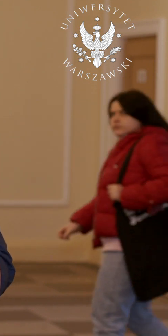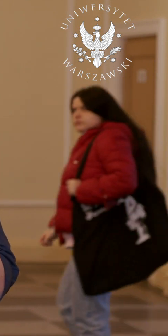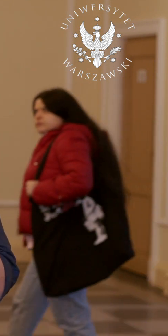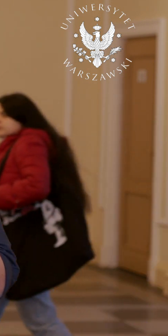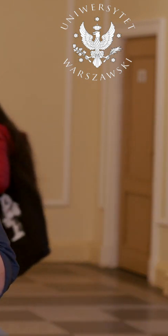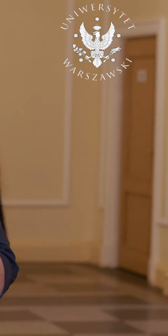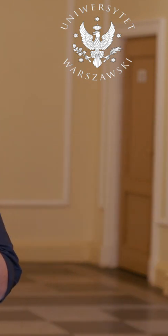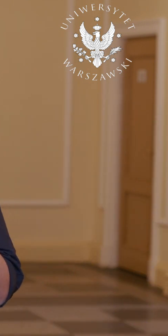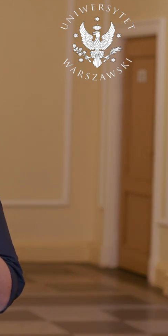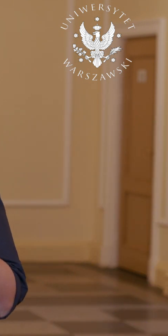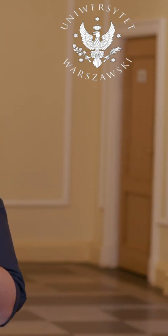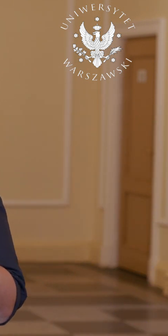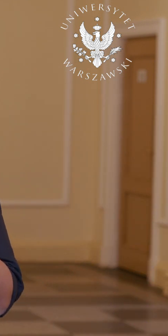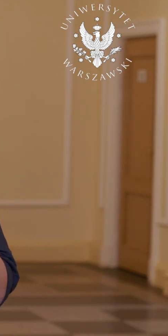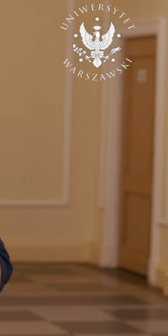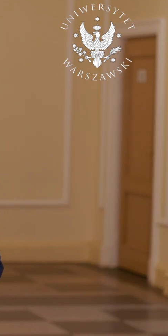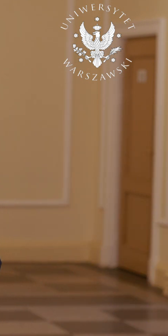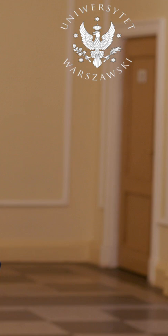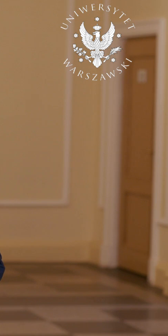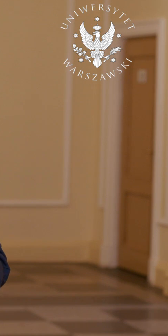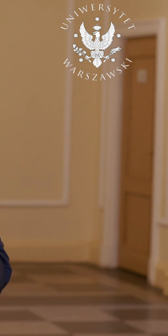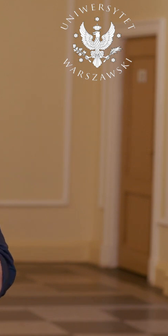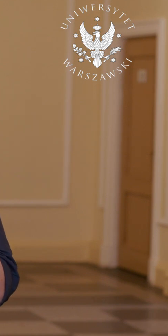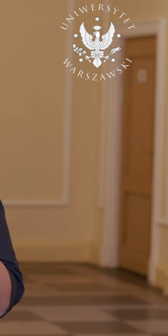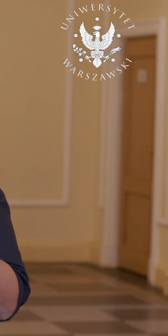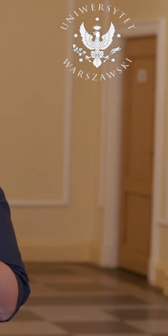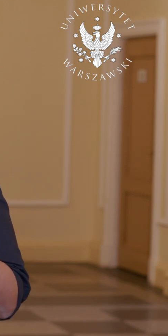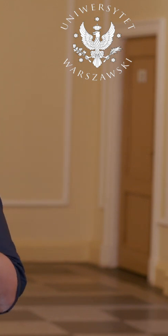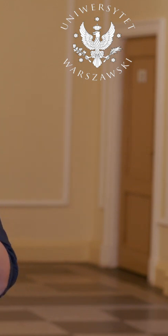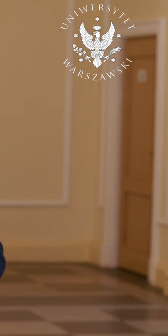najlepiej jeżeli ktoś słyszący będzie świadomy tego,